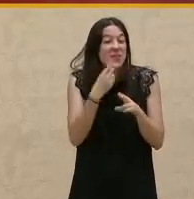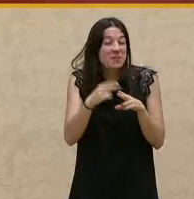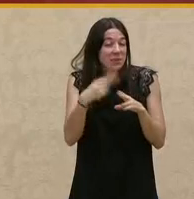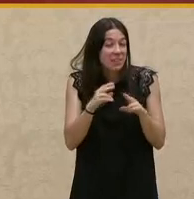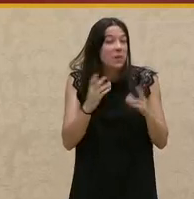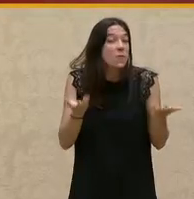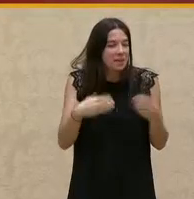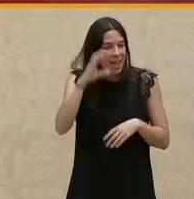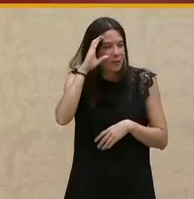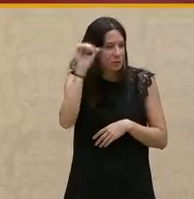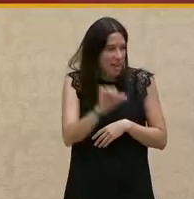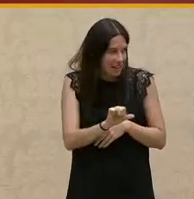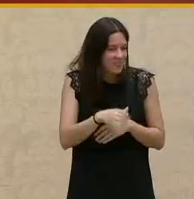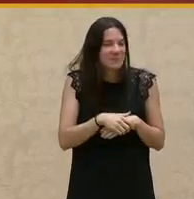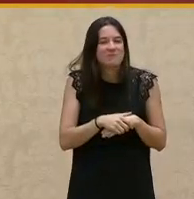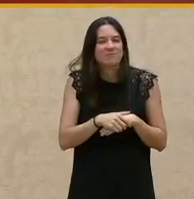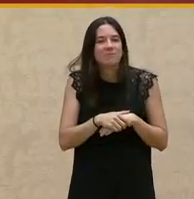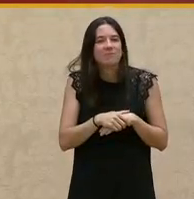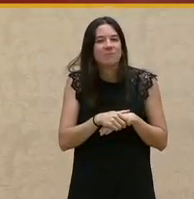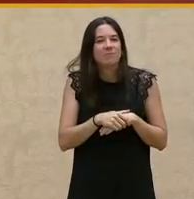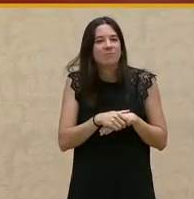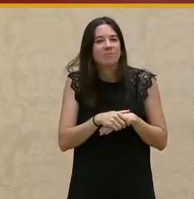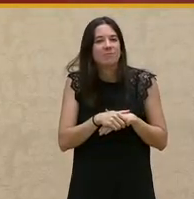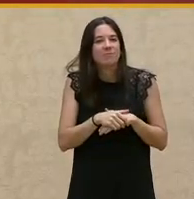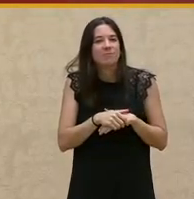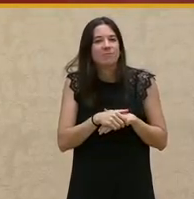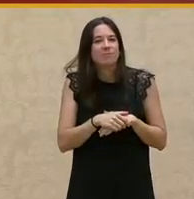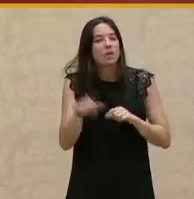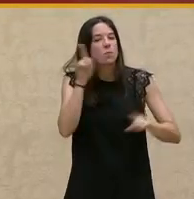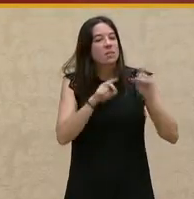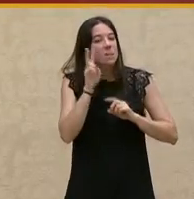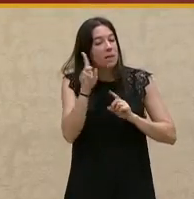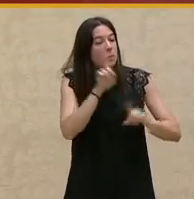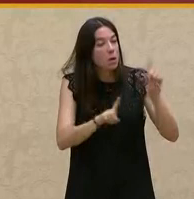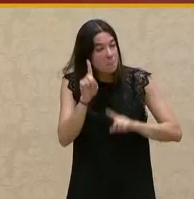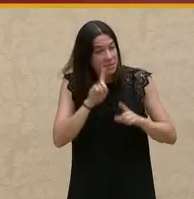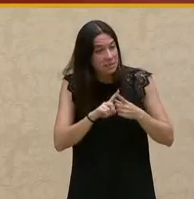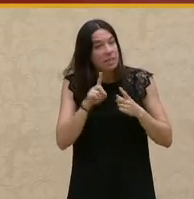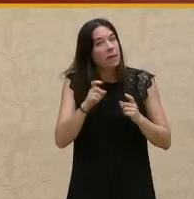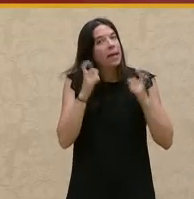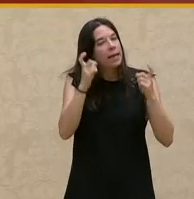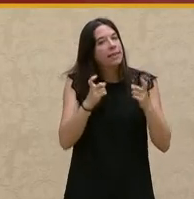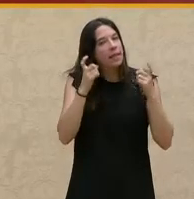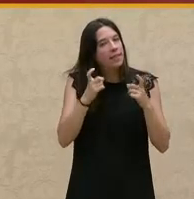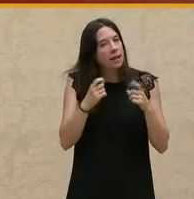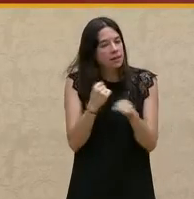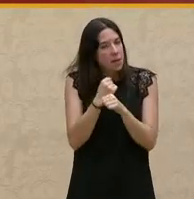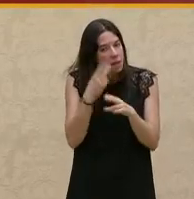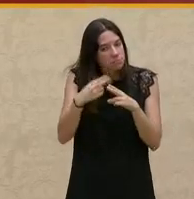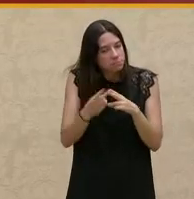es escuchar, es escuchar, ver los problemas e intentar legislar para solucionarlos.